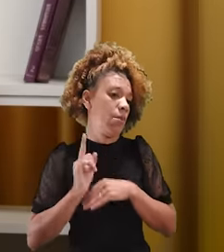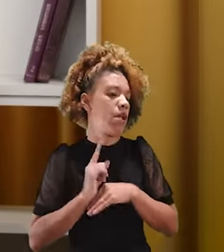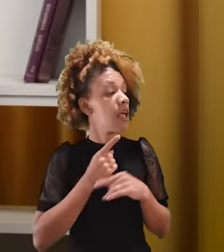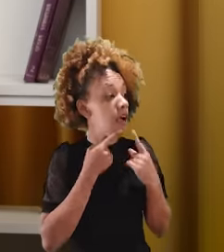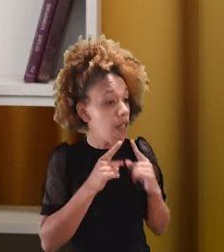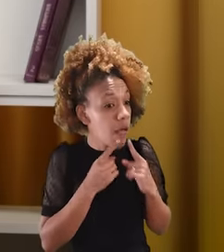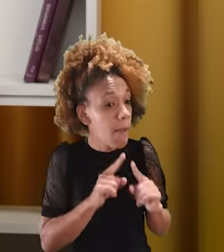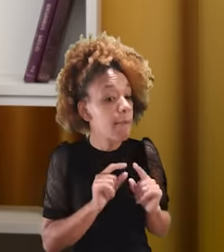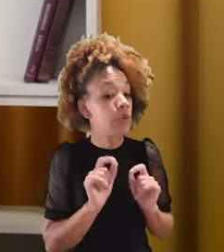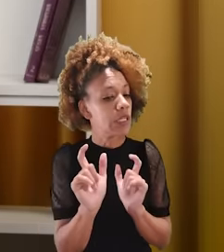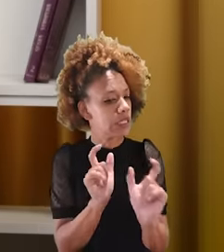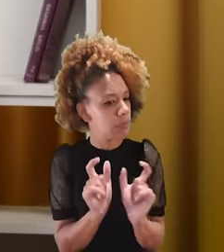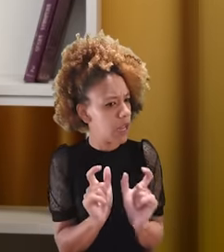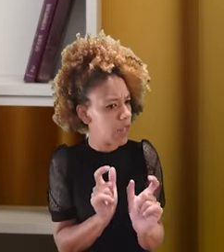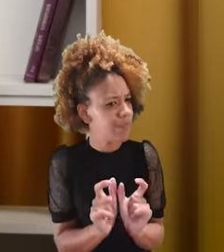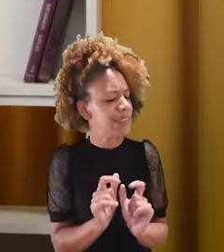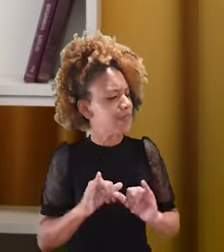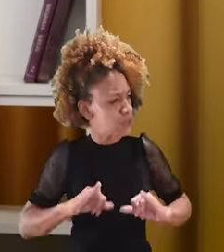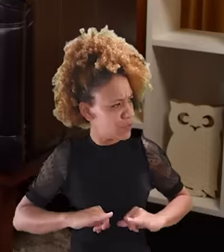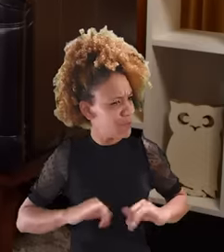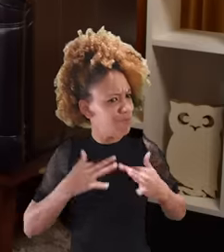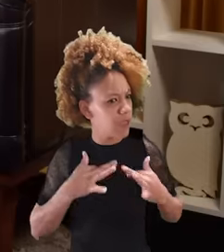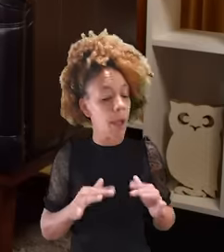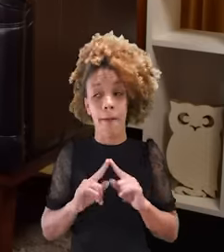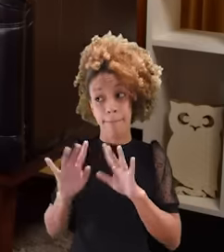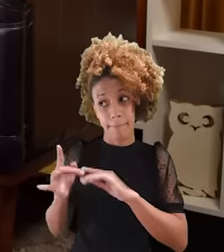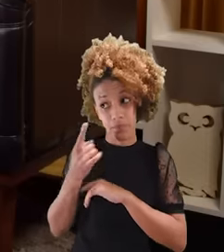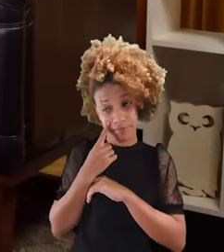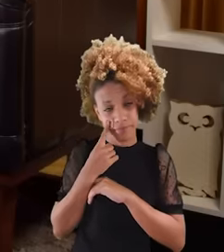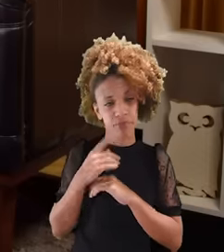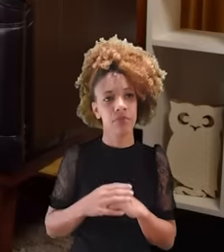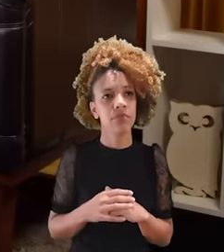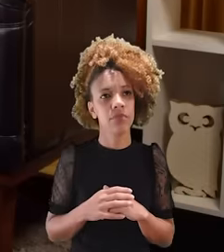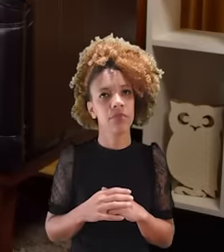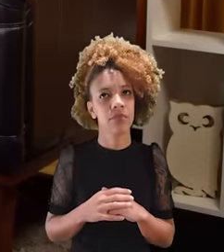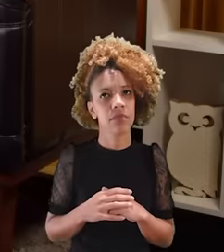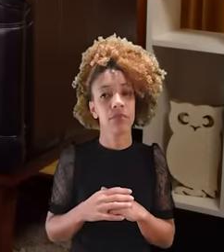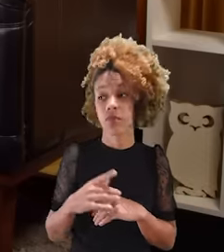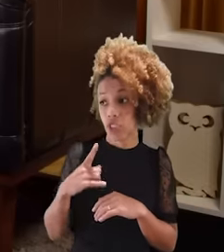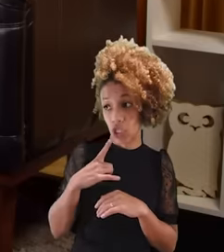exatamente que as palavras estavam machucando gente então assim eu é com eu tinha ressalvas e